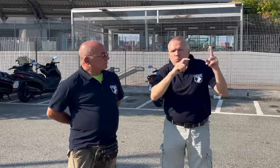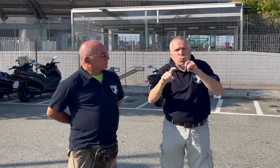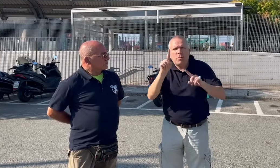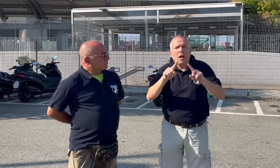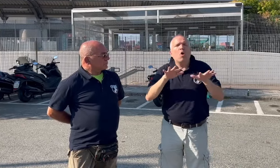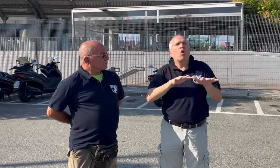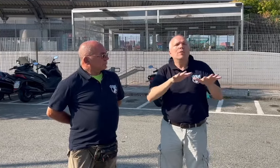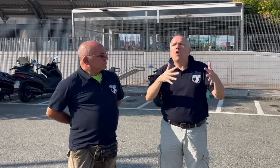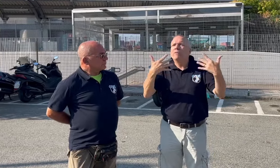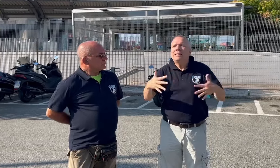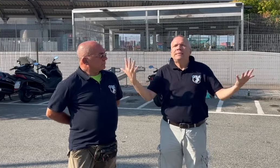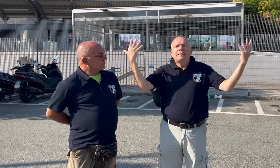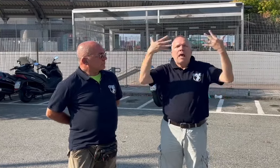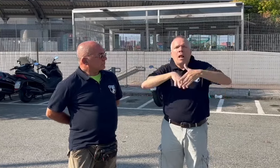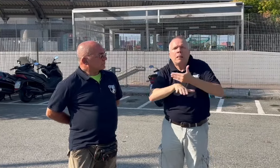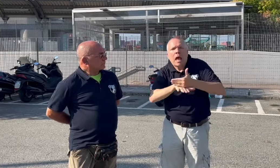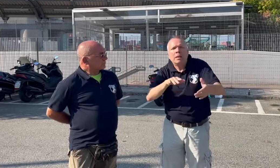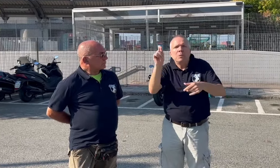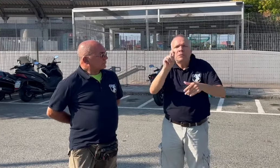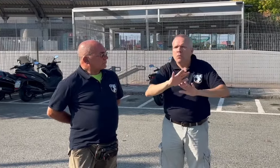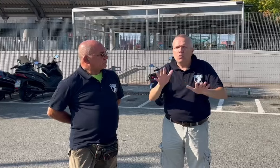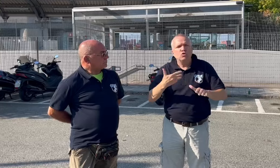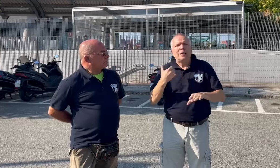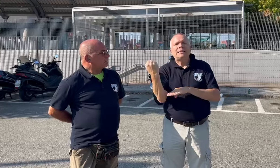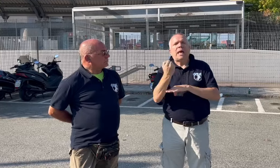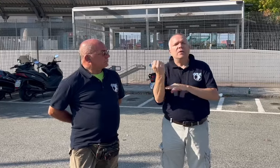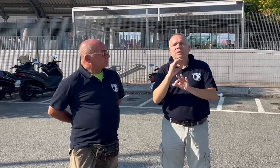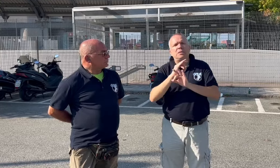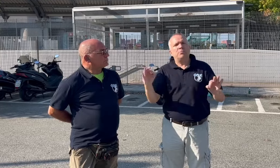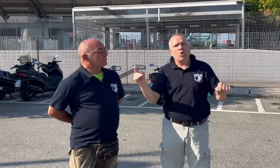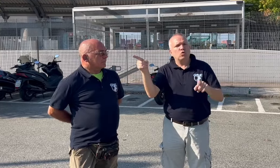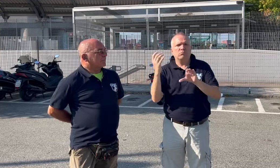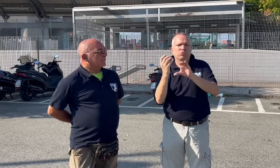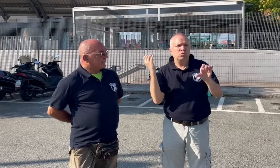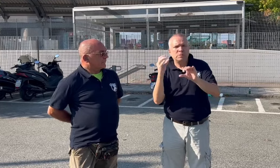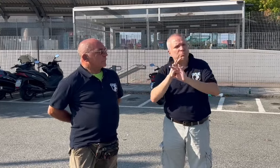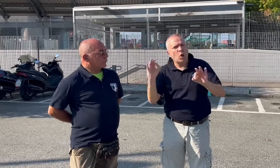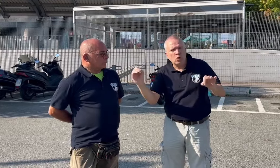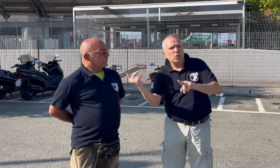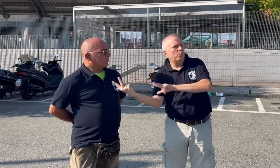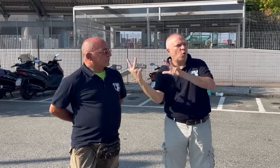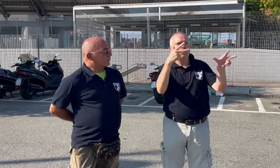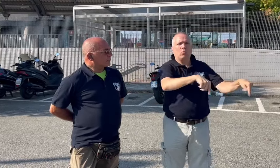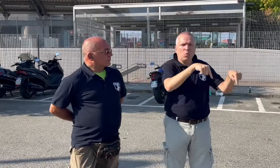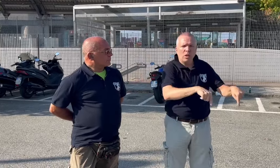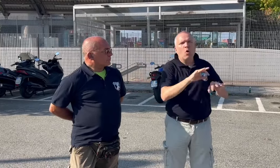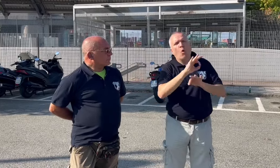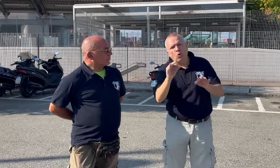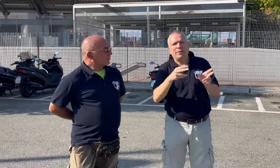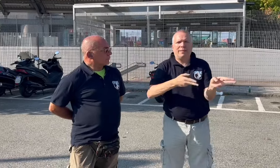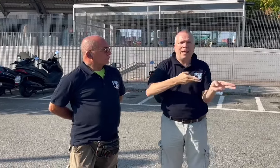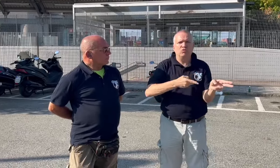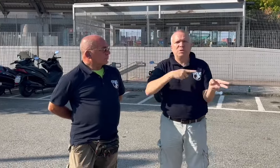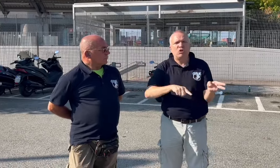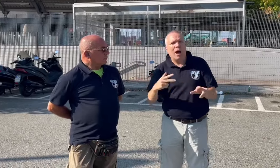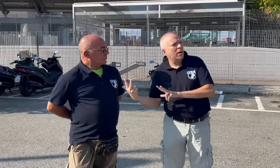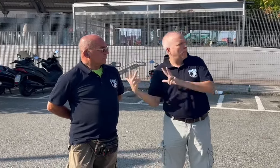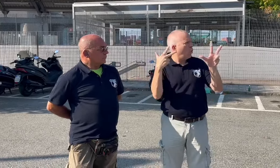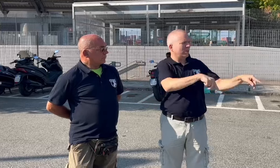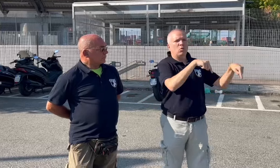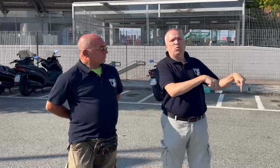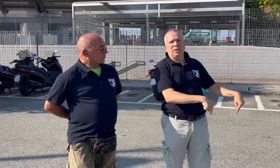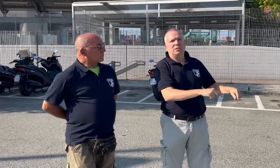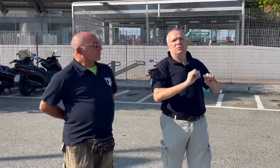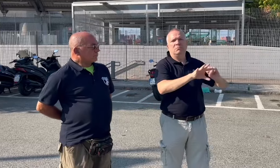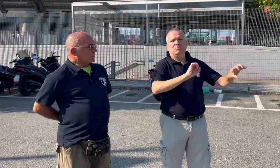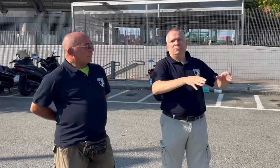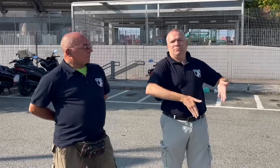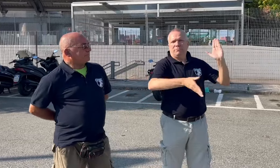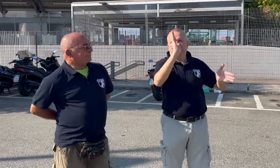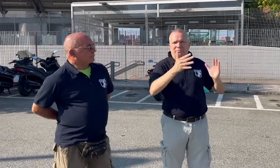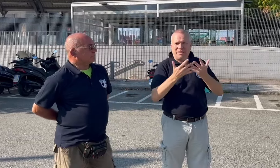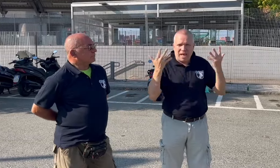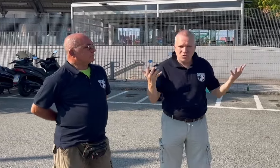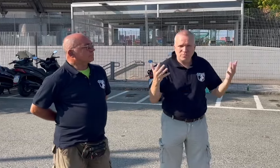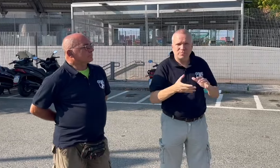Se arrivate tardi non vi preoccupate i servizi sono garantiti fino a tarda notte